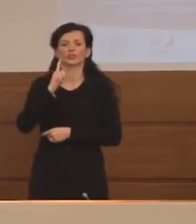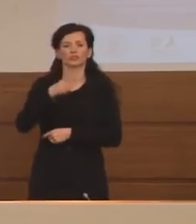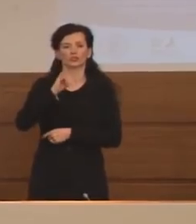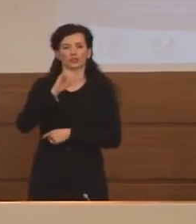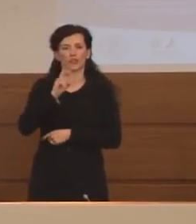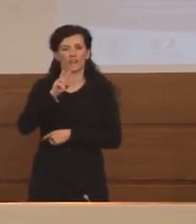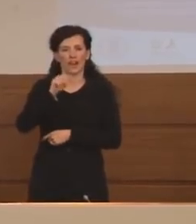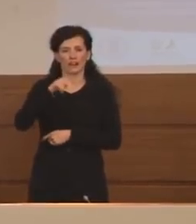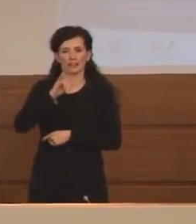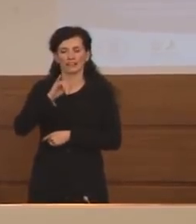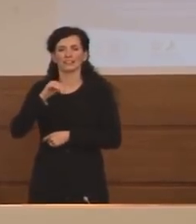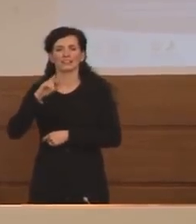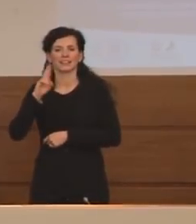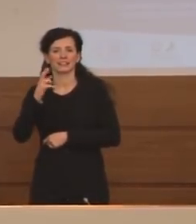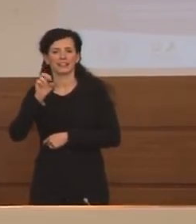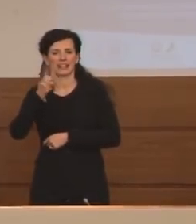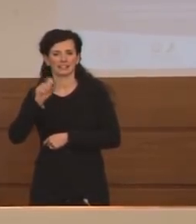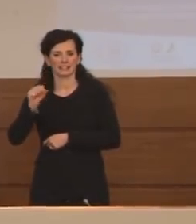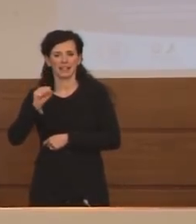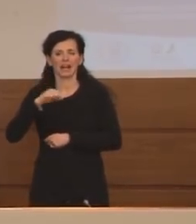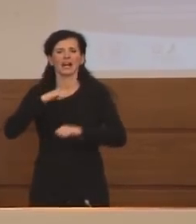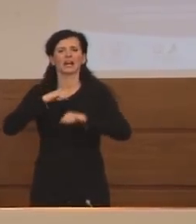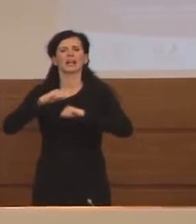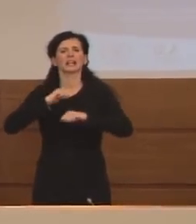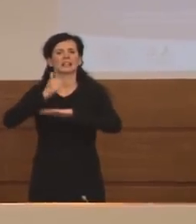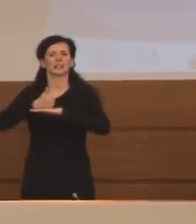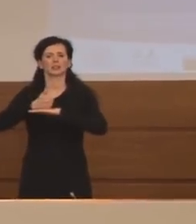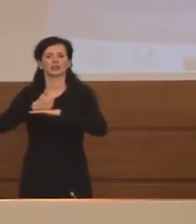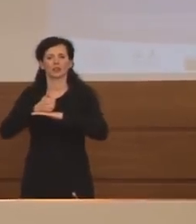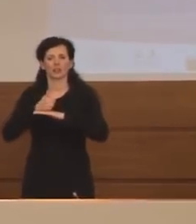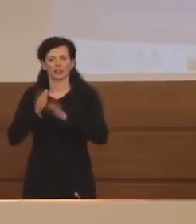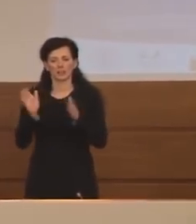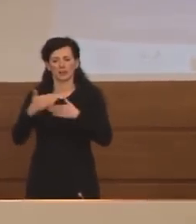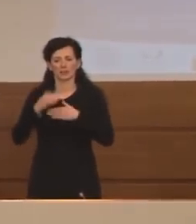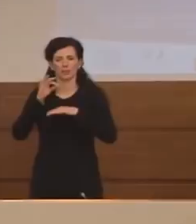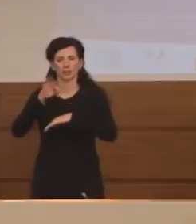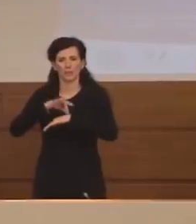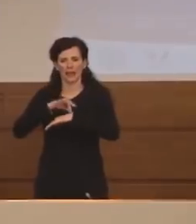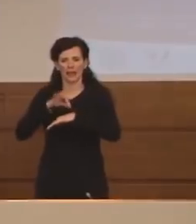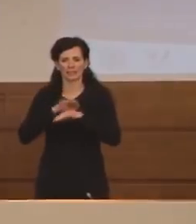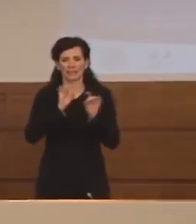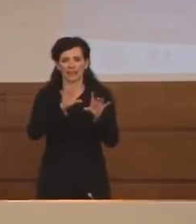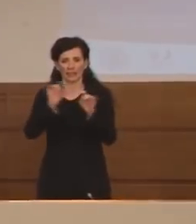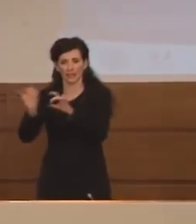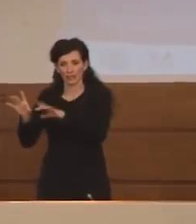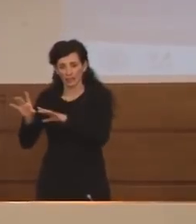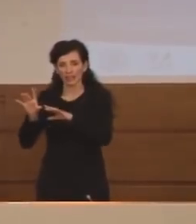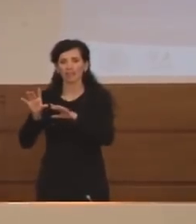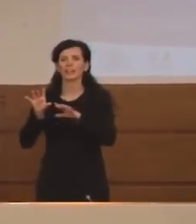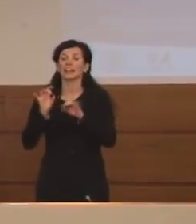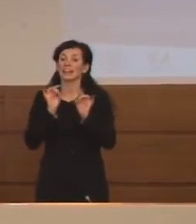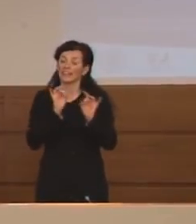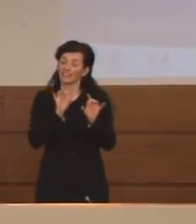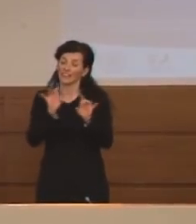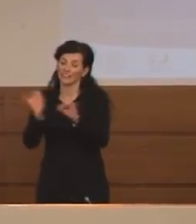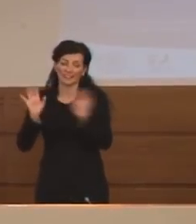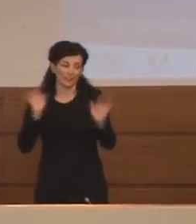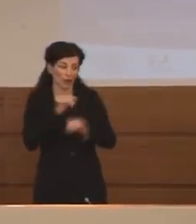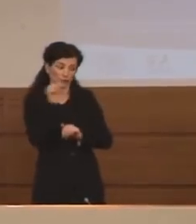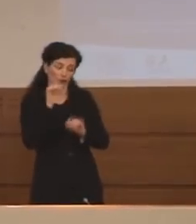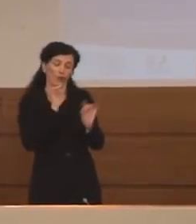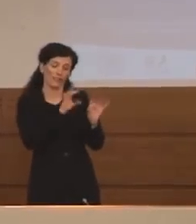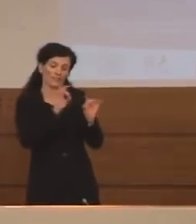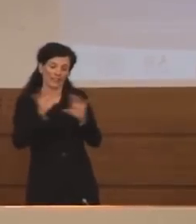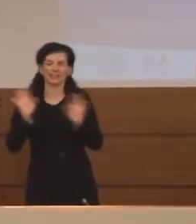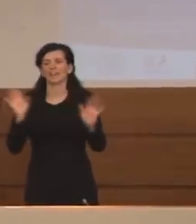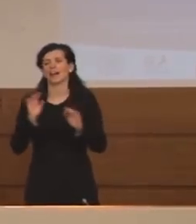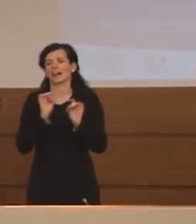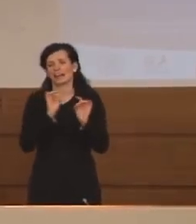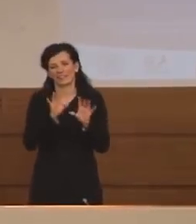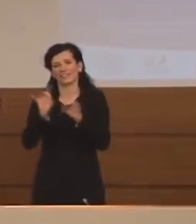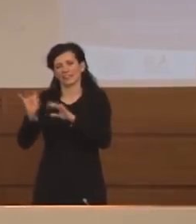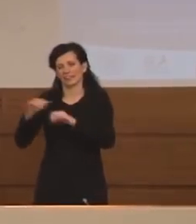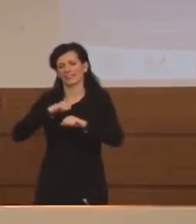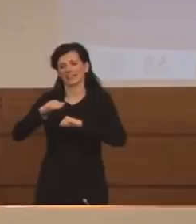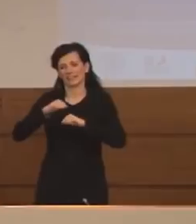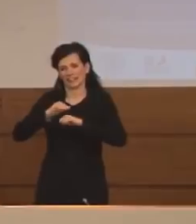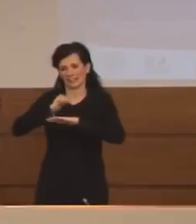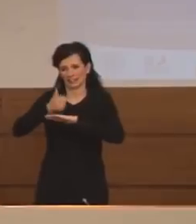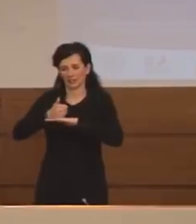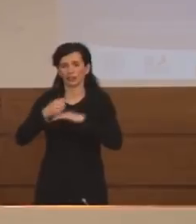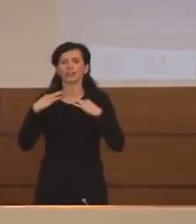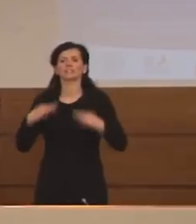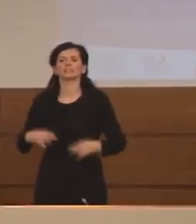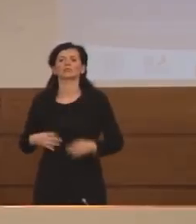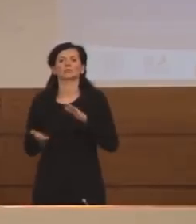del Dipartimento Malattie infettive parassitarie e immunomediate dell'Istituto Superiore di Sanità.